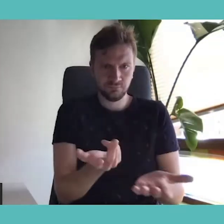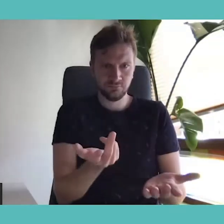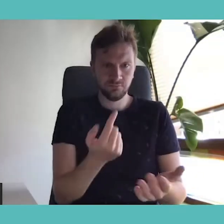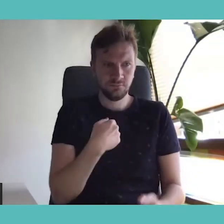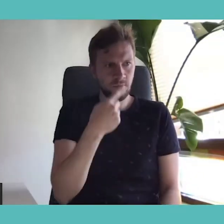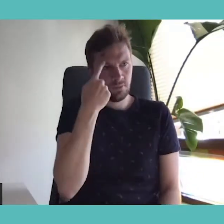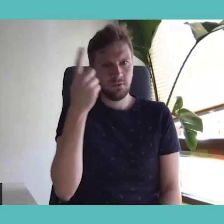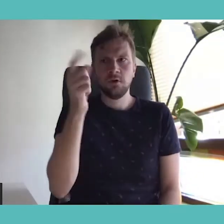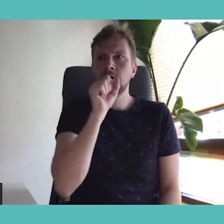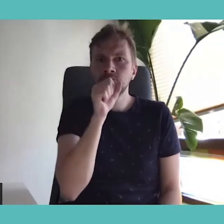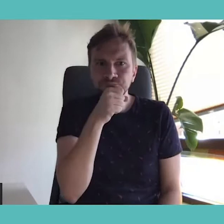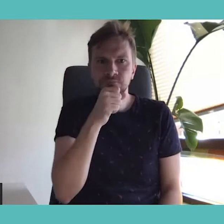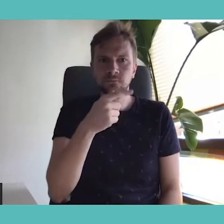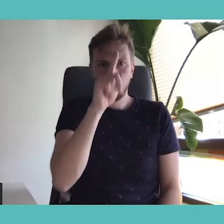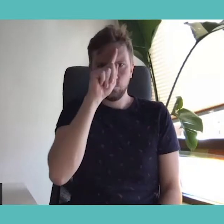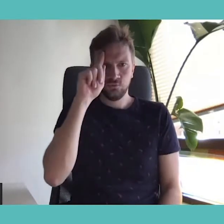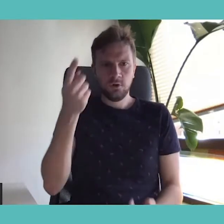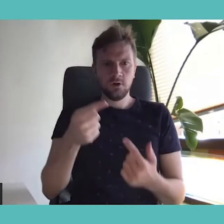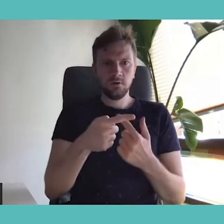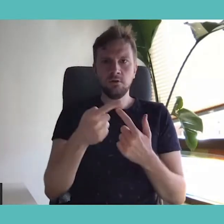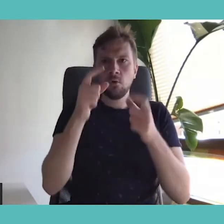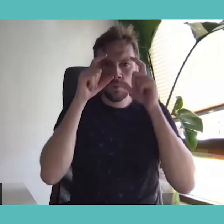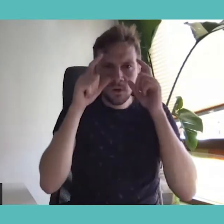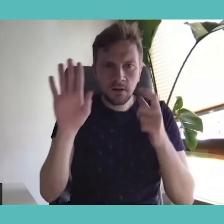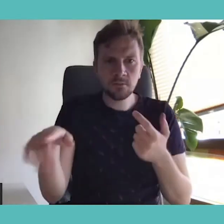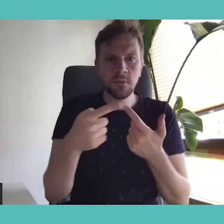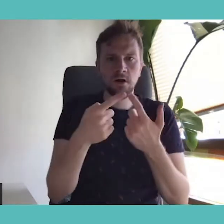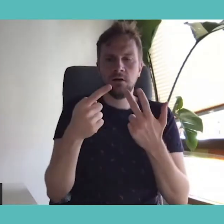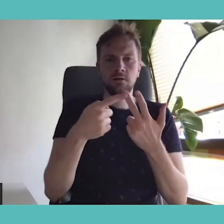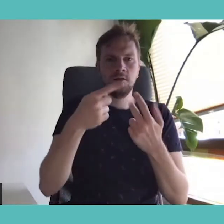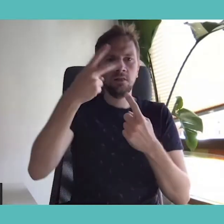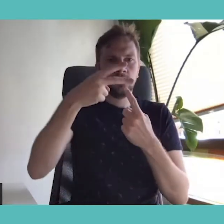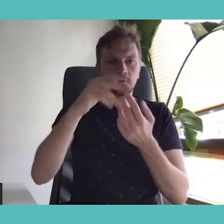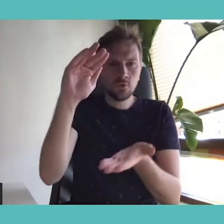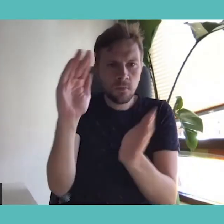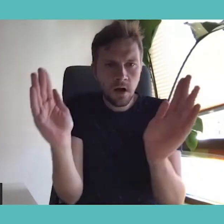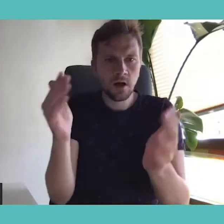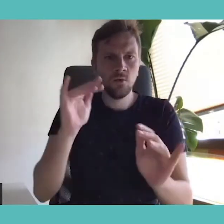Pomyślałem sobie o osobach starszych, w okularach, czy z małymi telewizorami... Okropna sytuacja